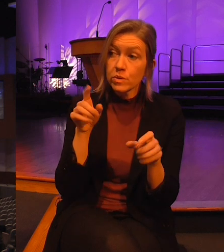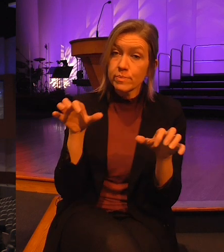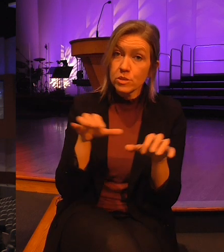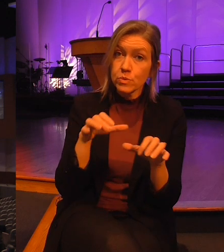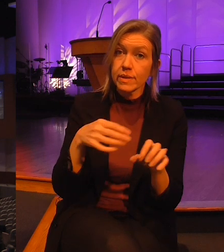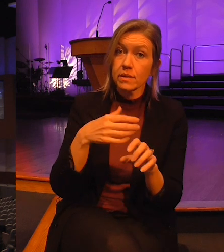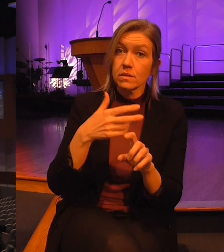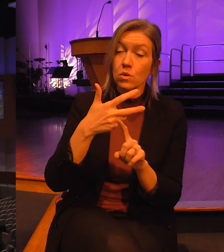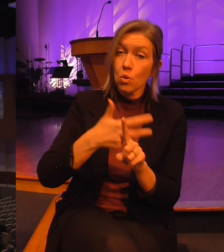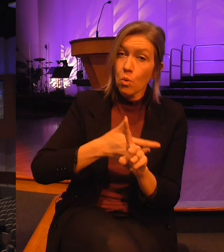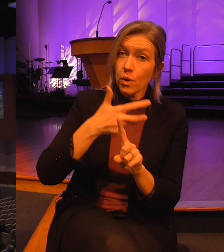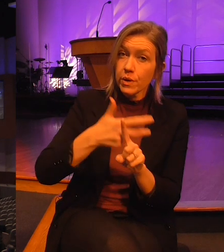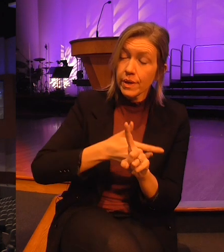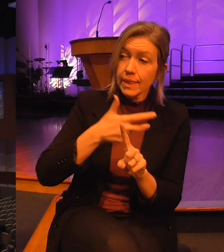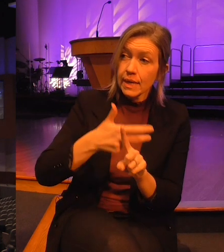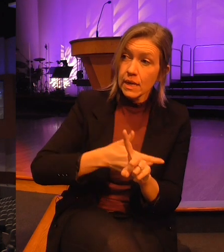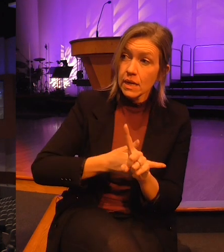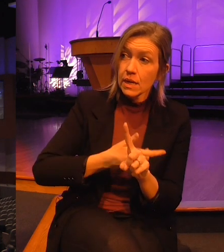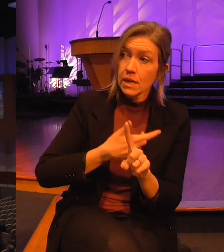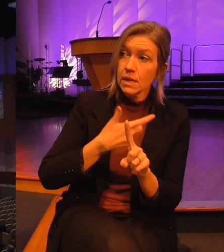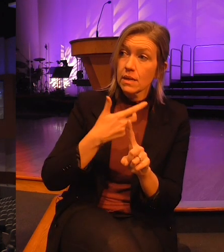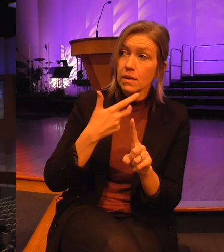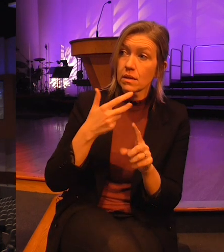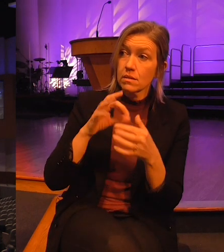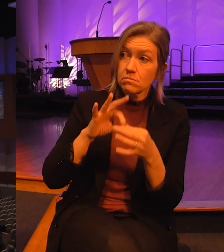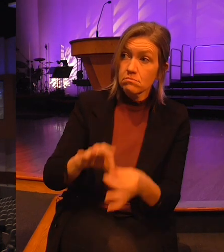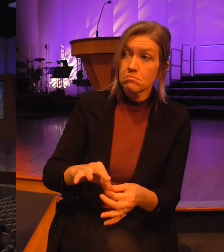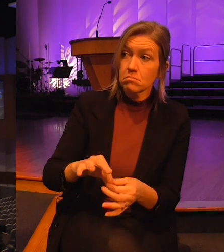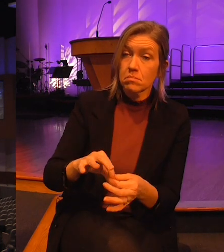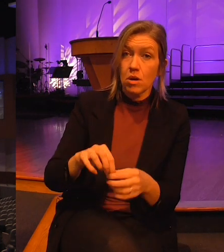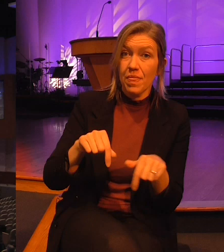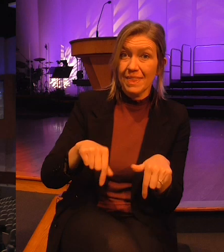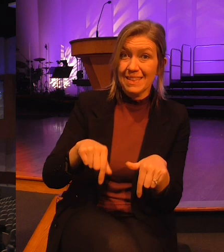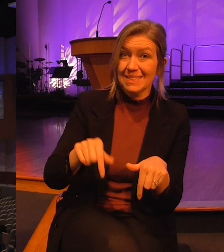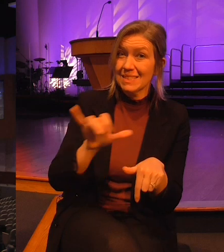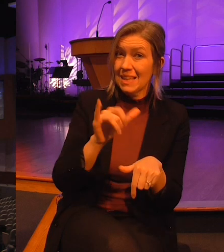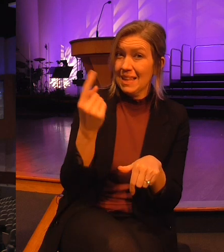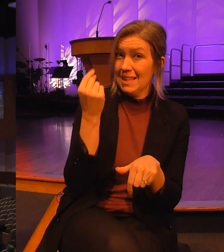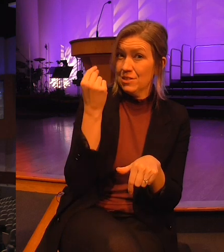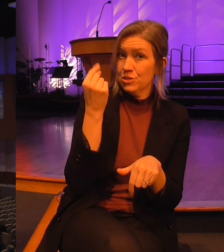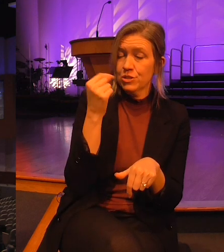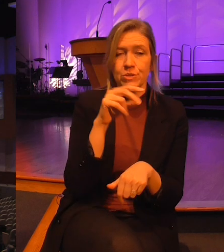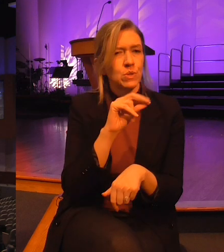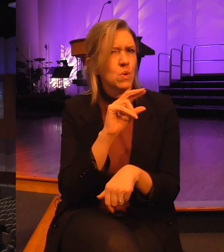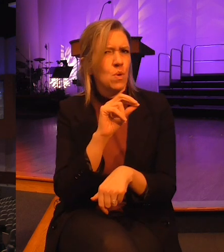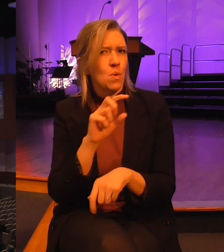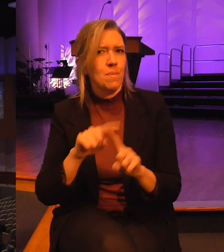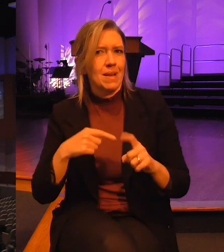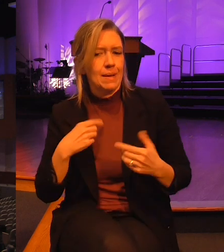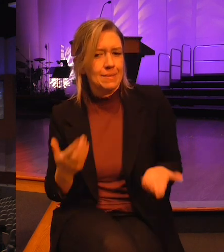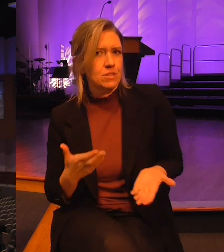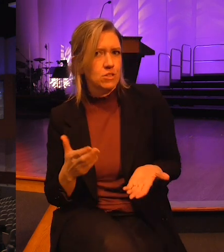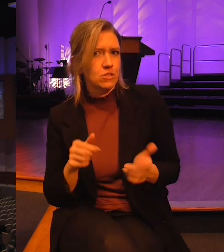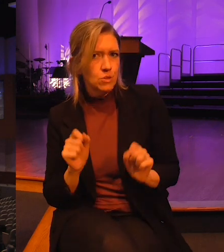extensiones trimestrales en esto como lo hiciste el año pasado no, pero estoy cerca, sabes dónde encontrarme